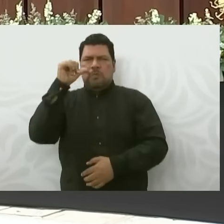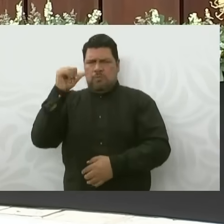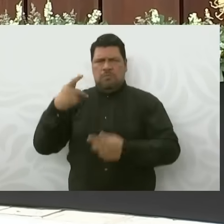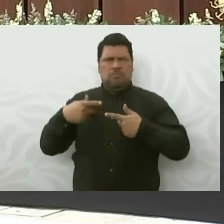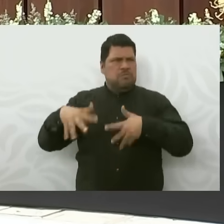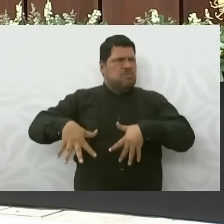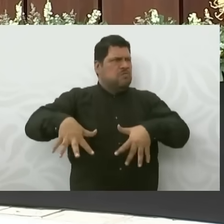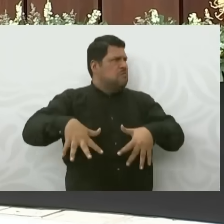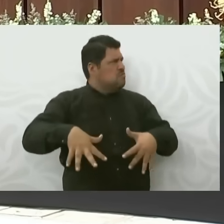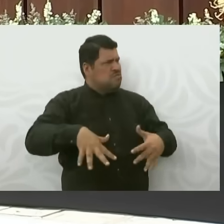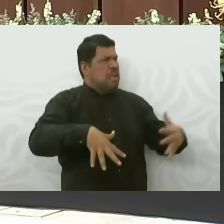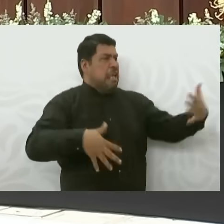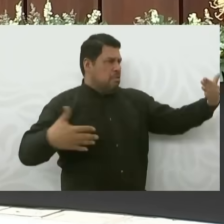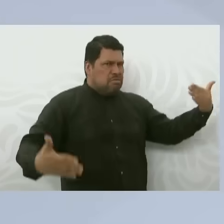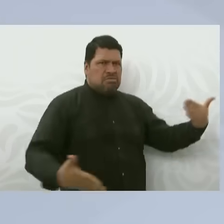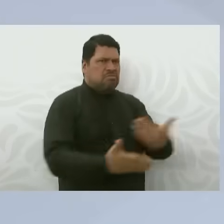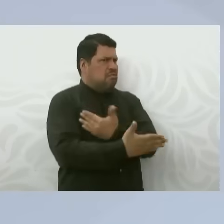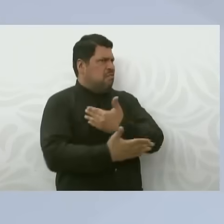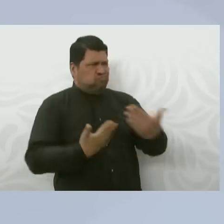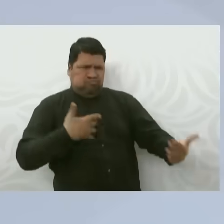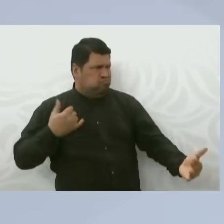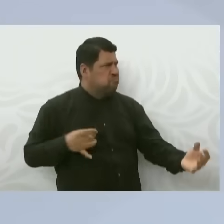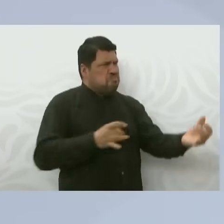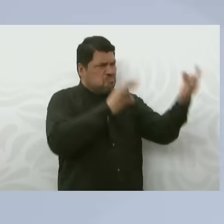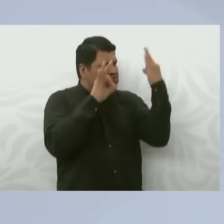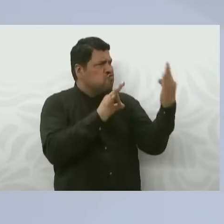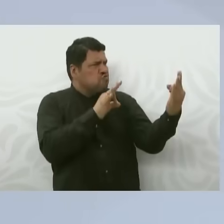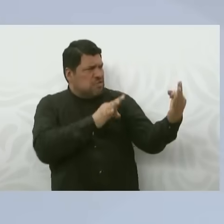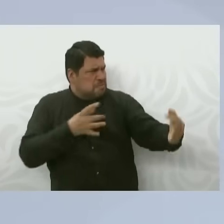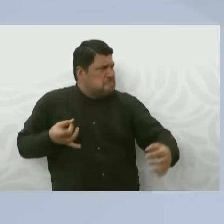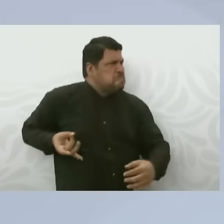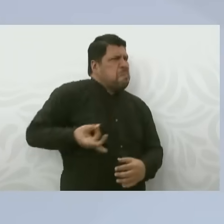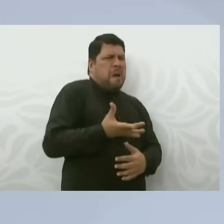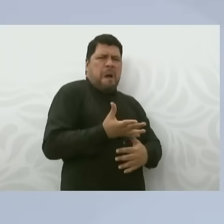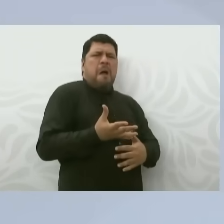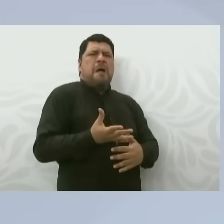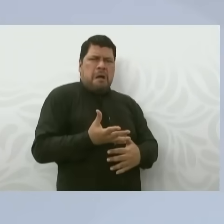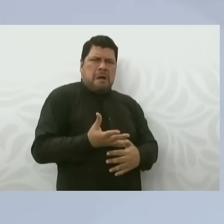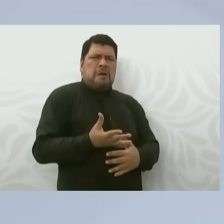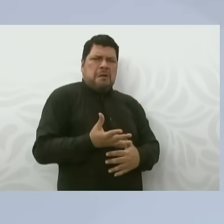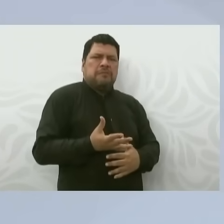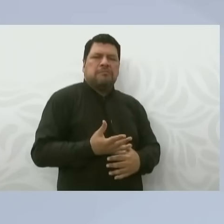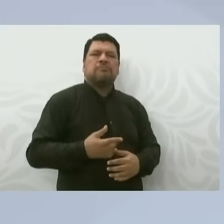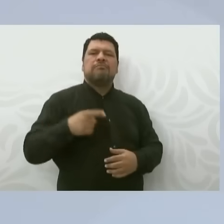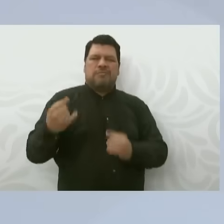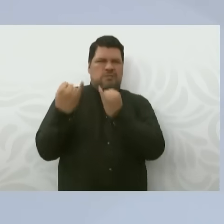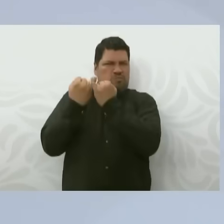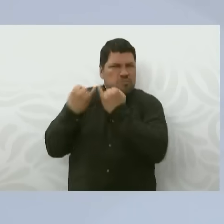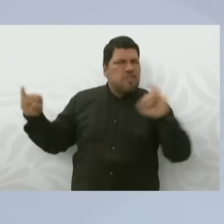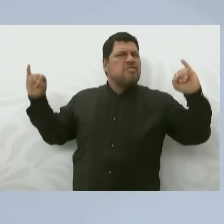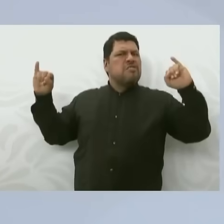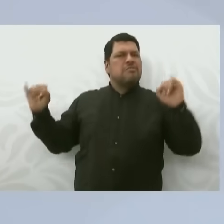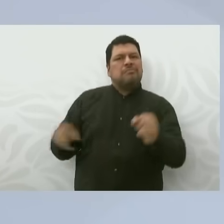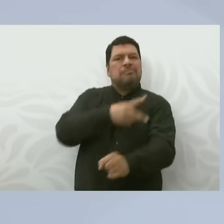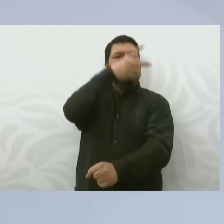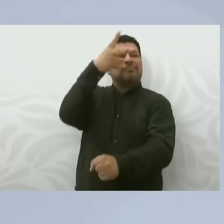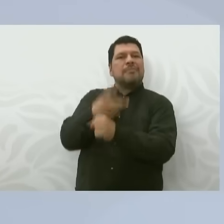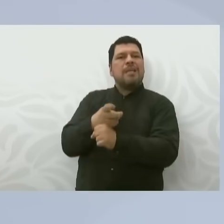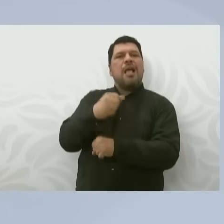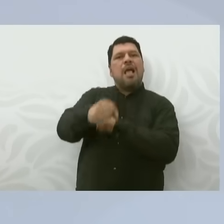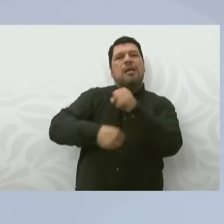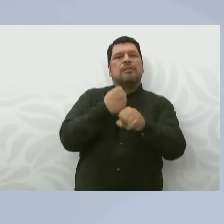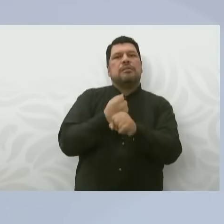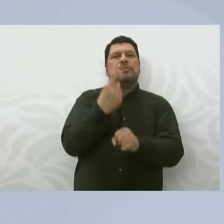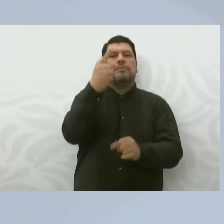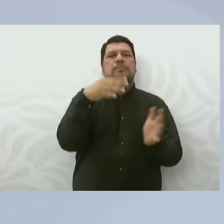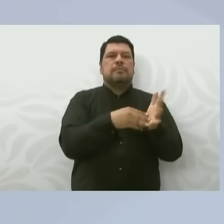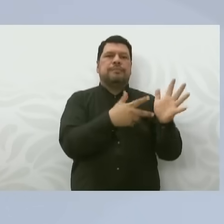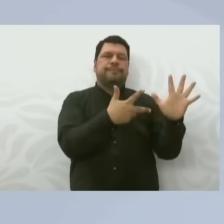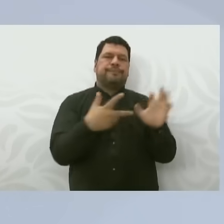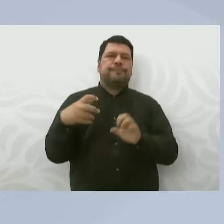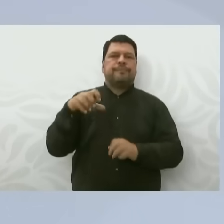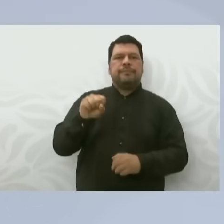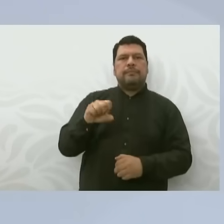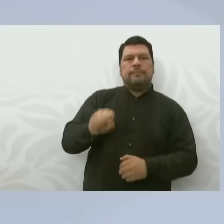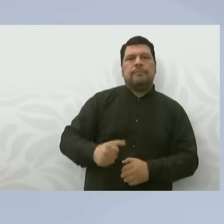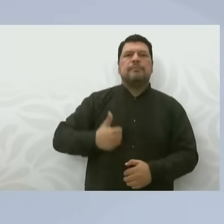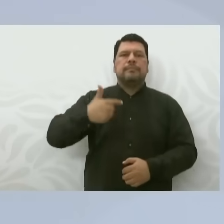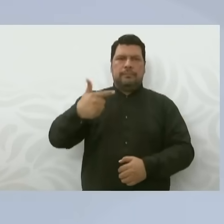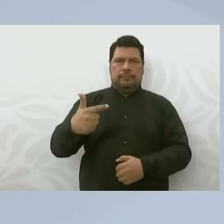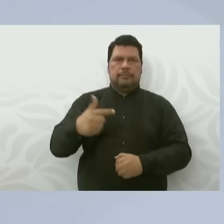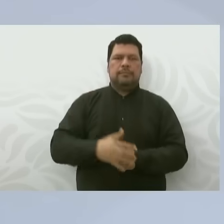defendieron la soberanía de la nación logrando la segunda independencia en 1867 [Música] una nueva